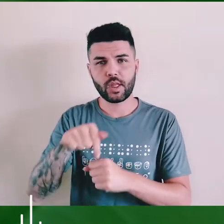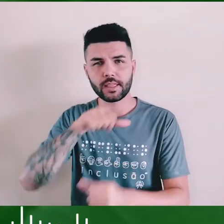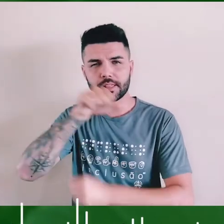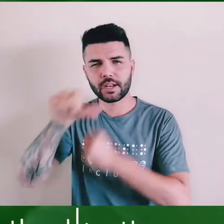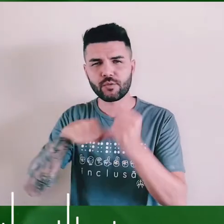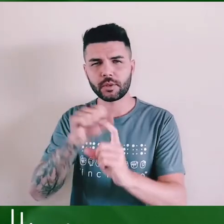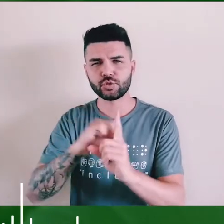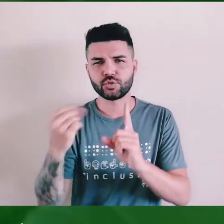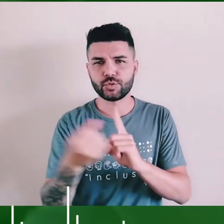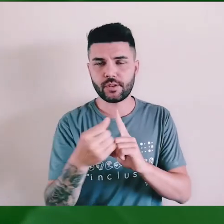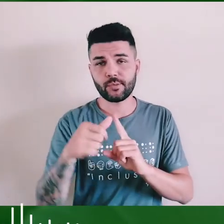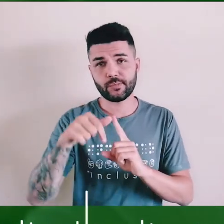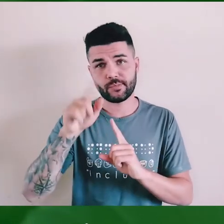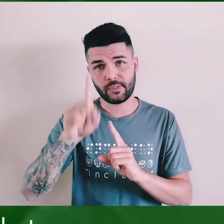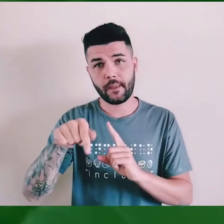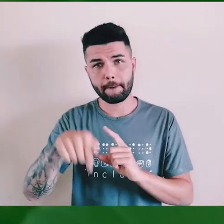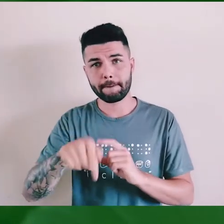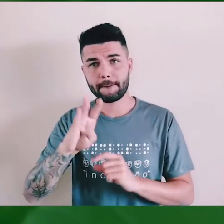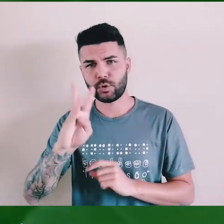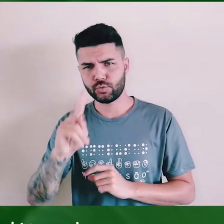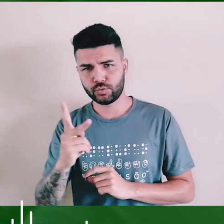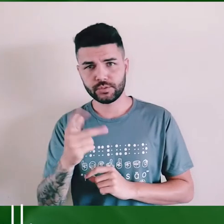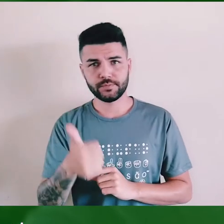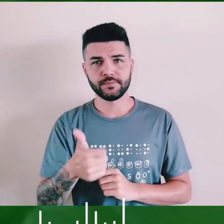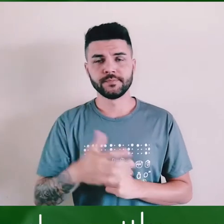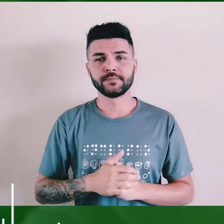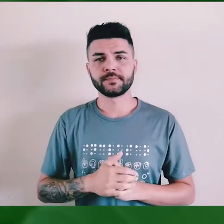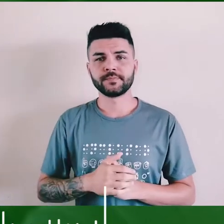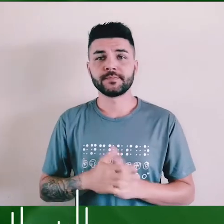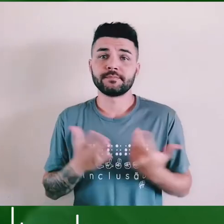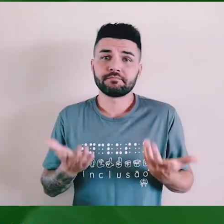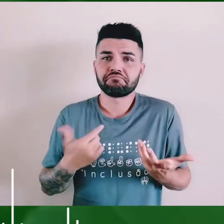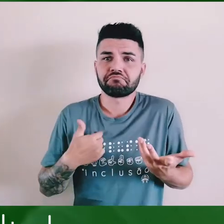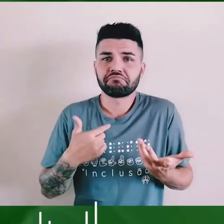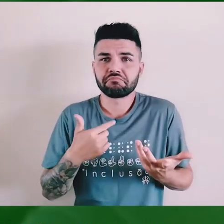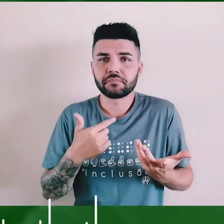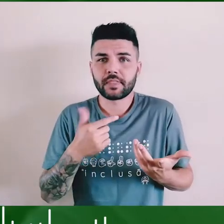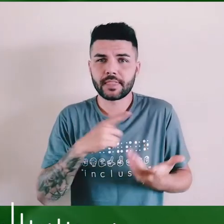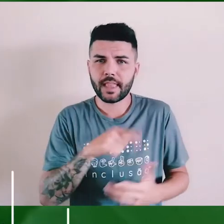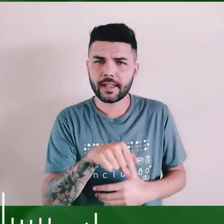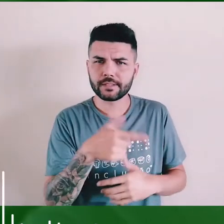social através de processos criativos. O que a gente faz é pegar um projeto ou demanda